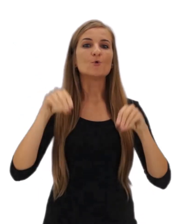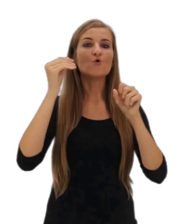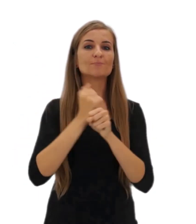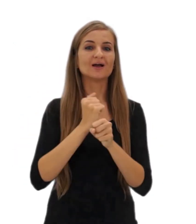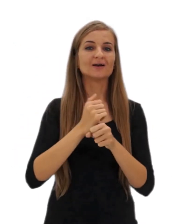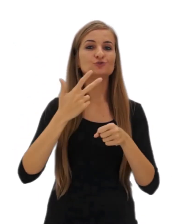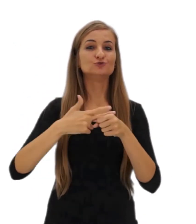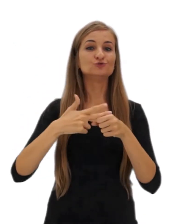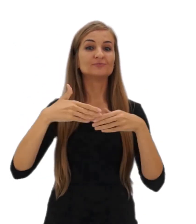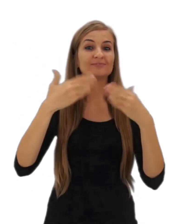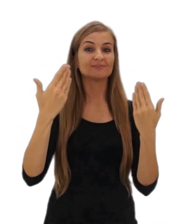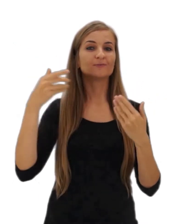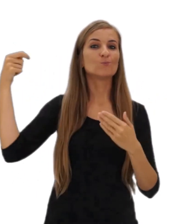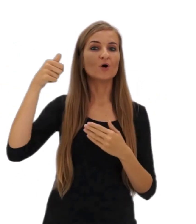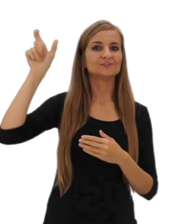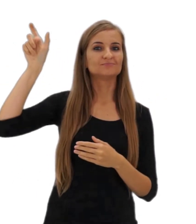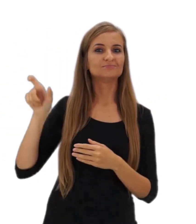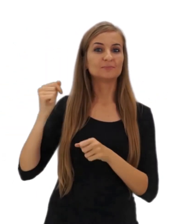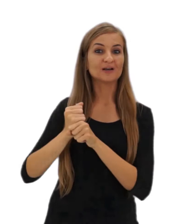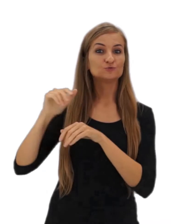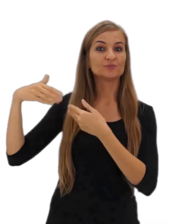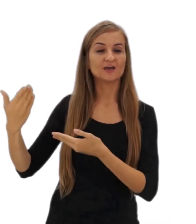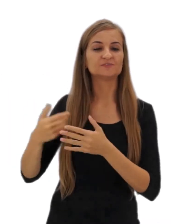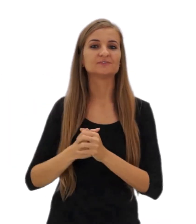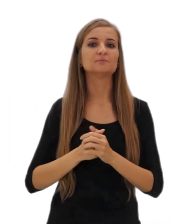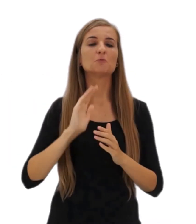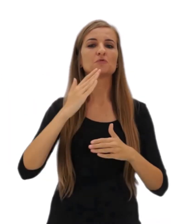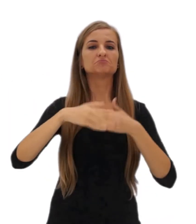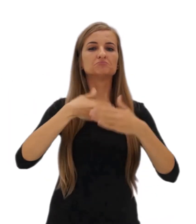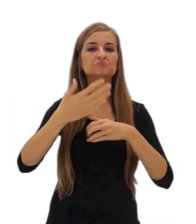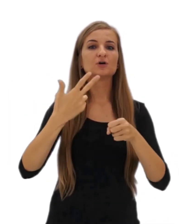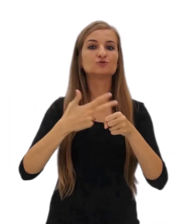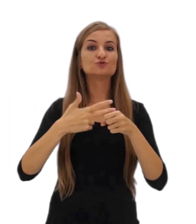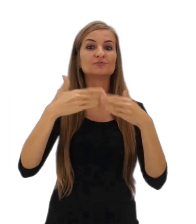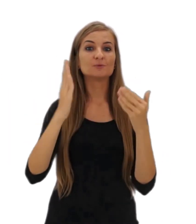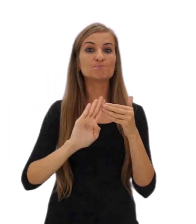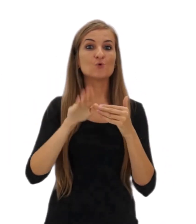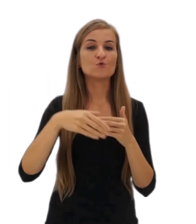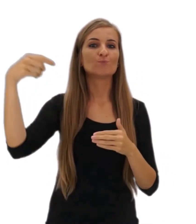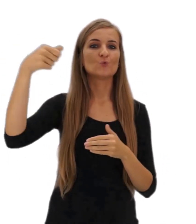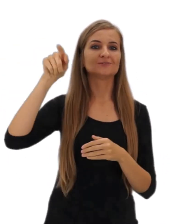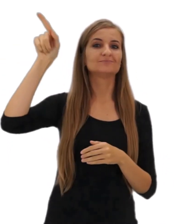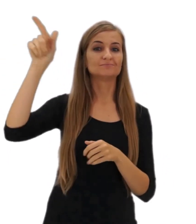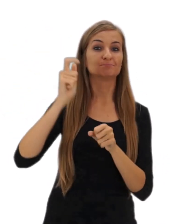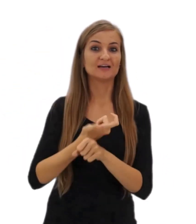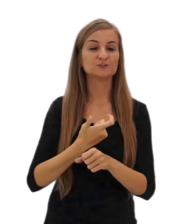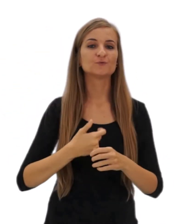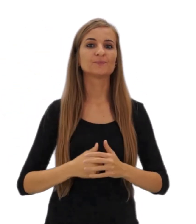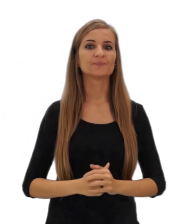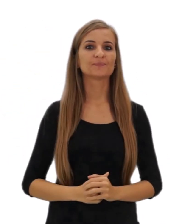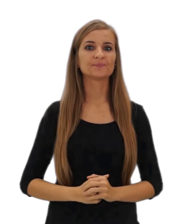Przez pracodawcę w pierwszych 30 dniach pracy, potem ubezpieczenie zapewnia państwo.